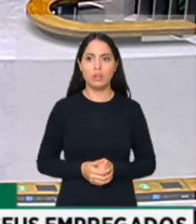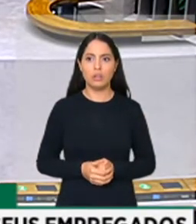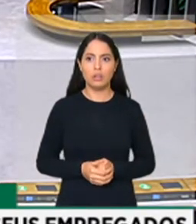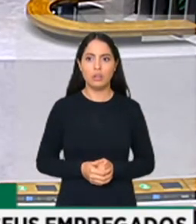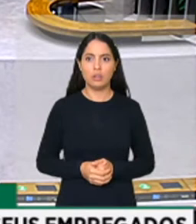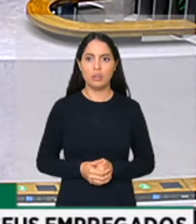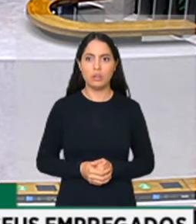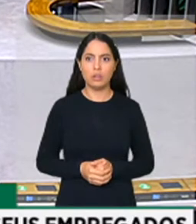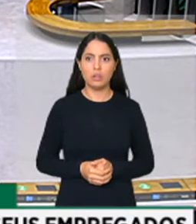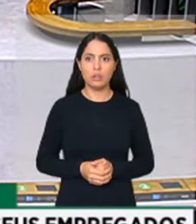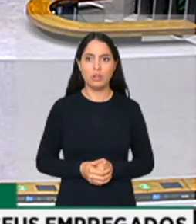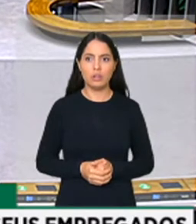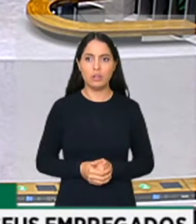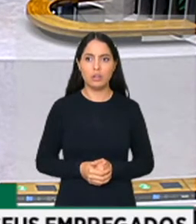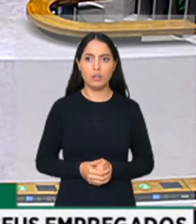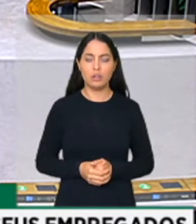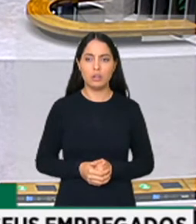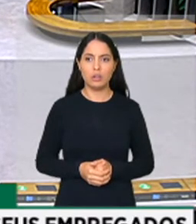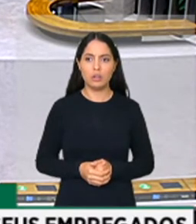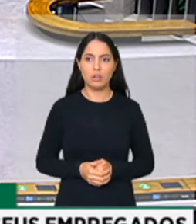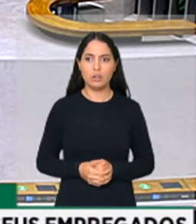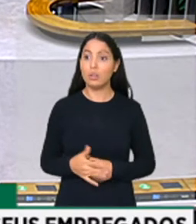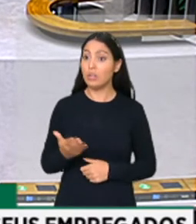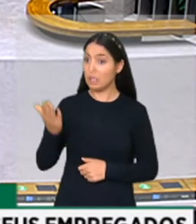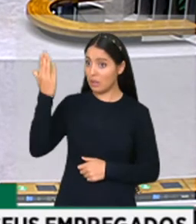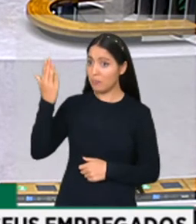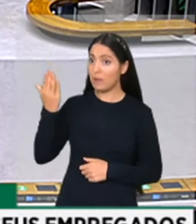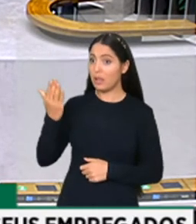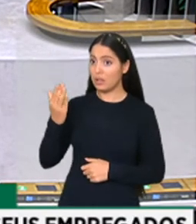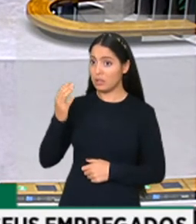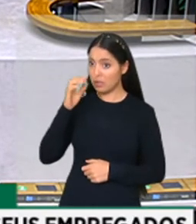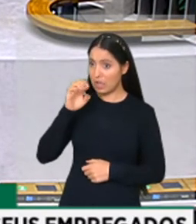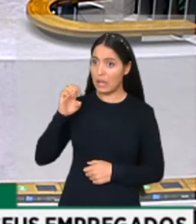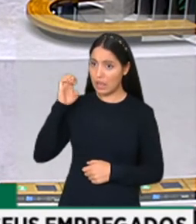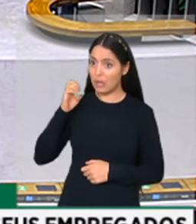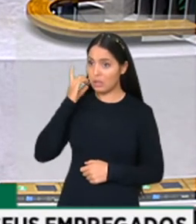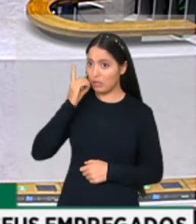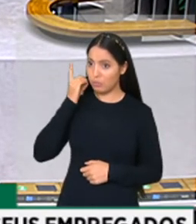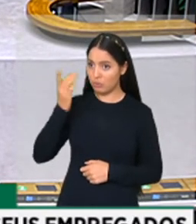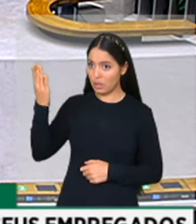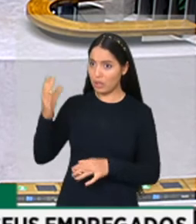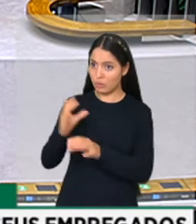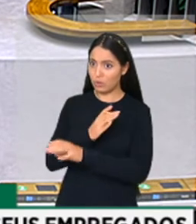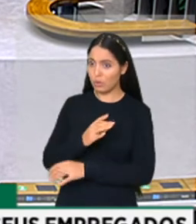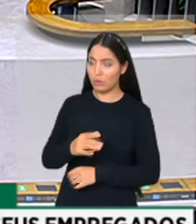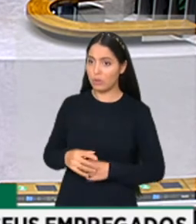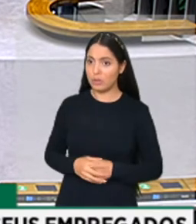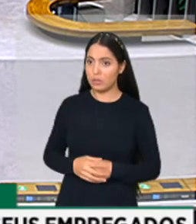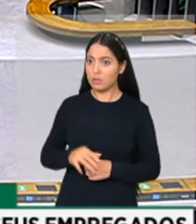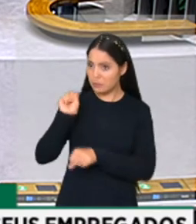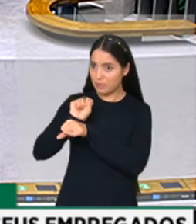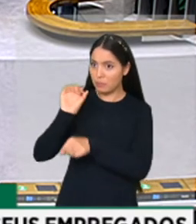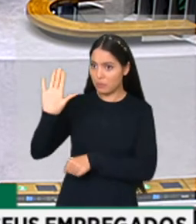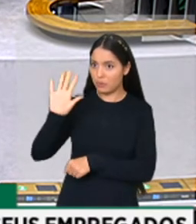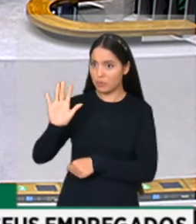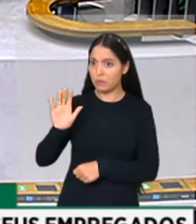PODE SER... [CORTE] [PRESIDENTE]: EU PEÇO QUE ABRA PARA A DEPUTADA ÉRICA CONCLUIR. SÓ UM POUQUINHO, DEPUTADA ÉRICA. [DEPUTADA]: